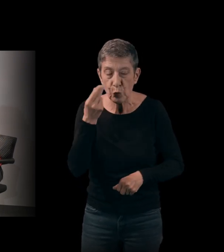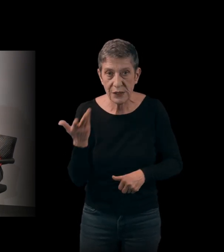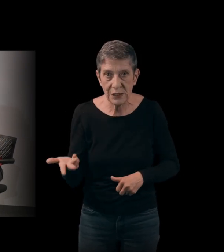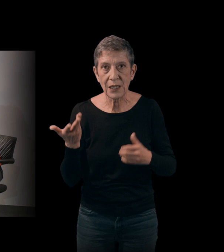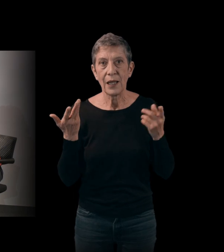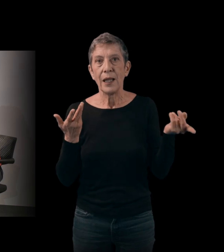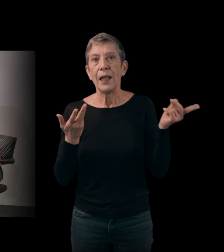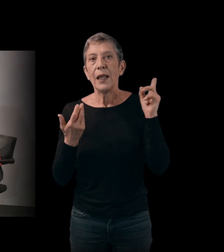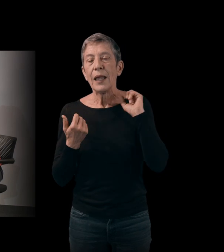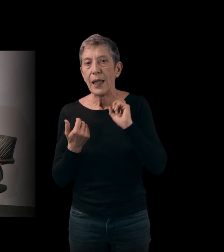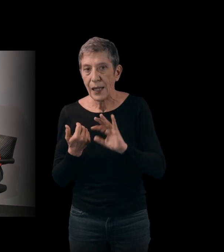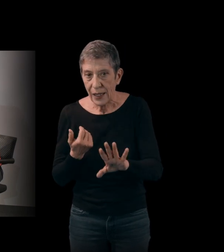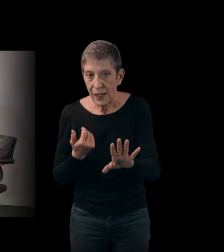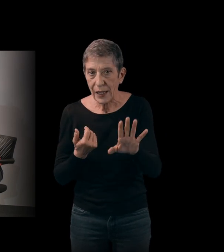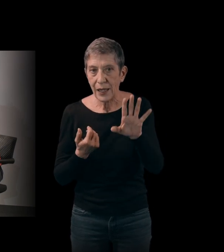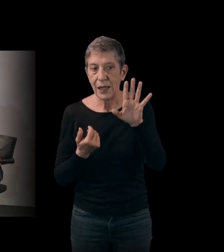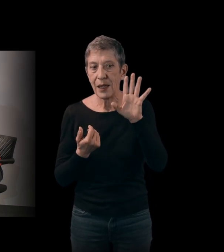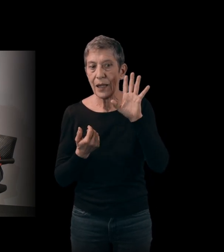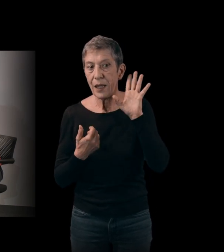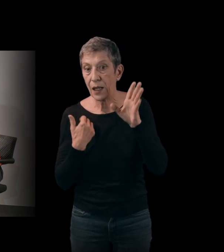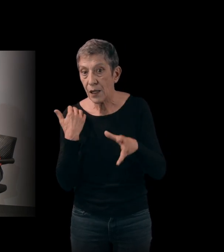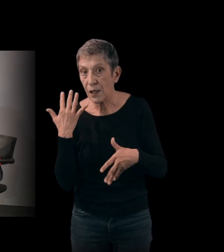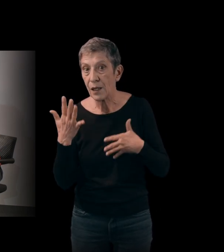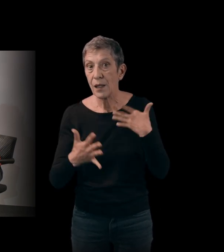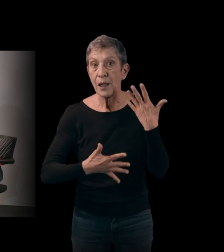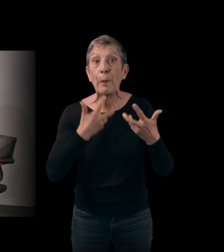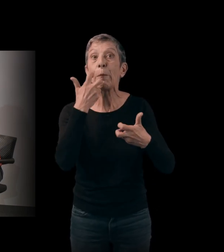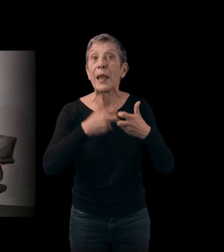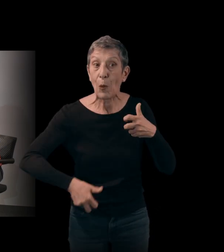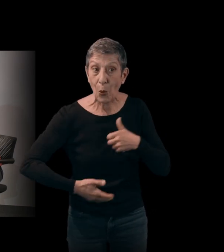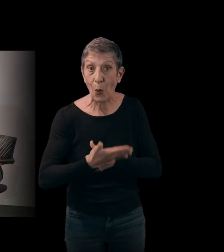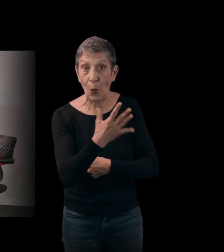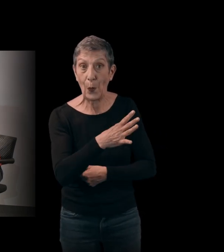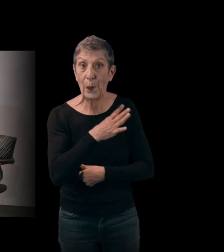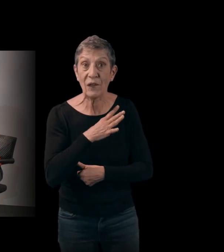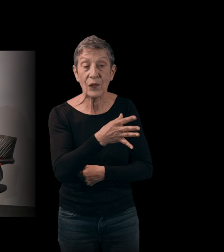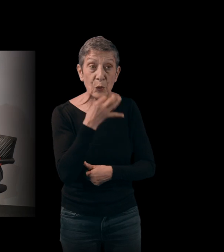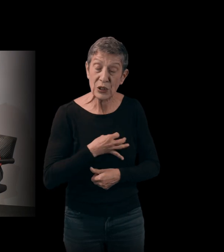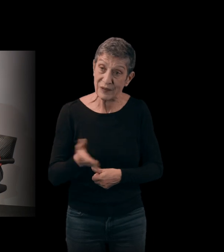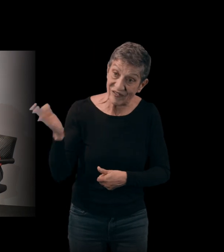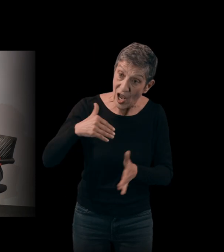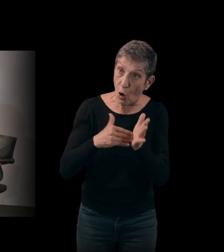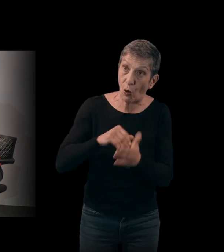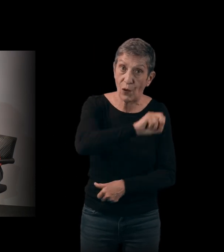Et puis, Pierrot me dit : "Repars avec nous, cette fois-ci